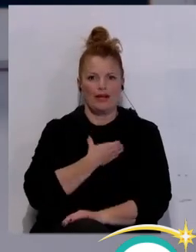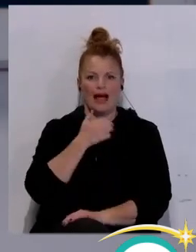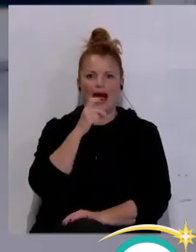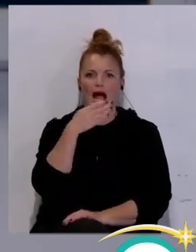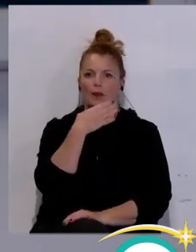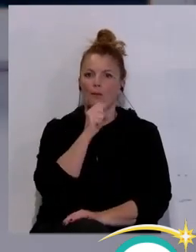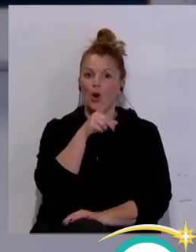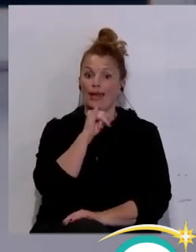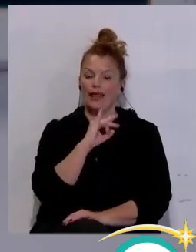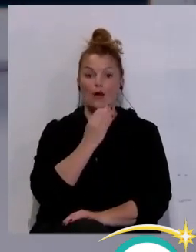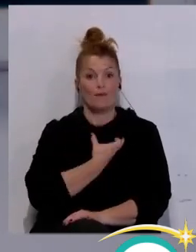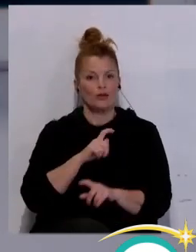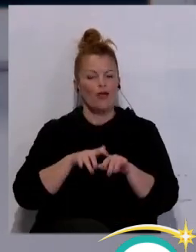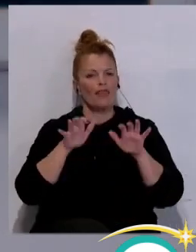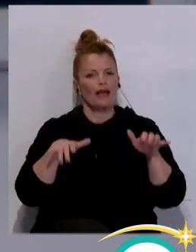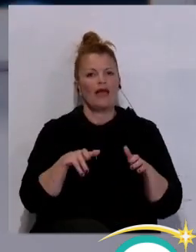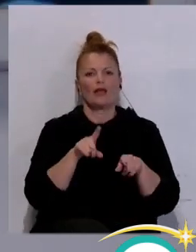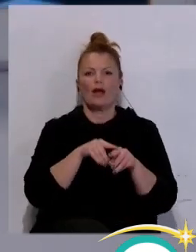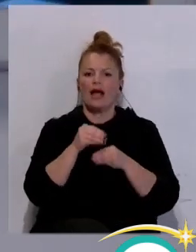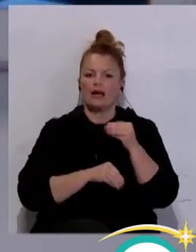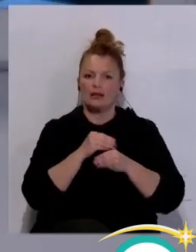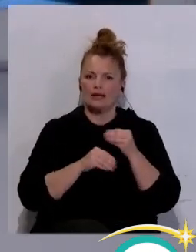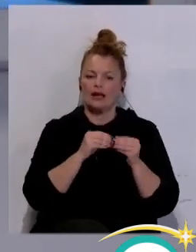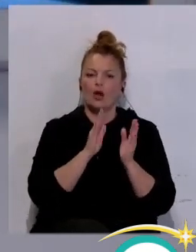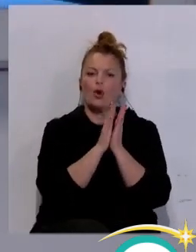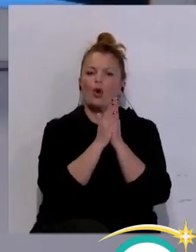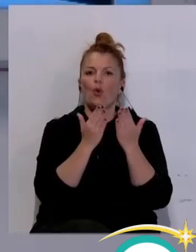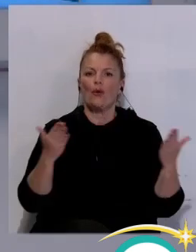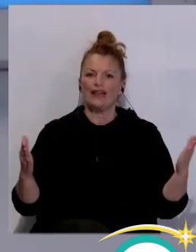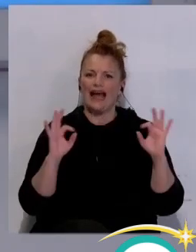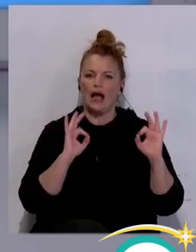ayuntamiento de Cádiz ha puesto en servicio la ludoteca municipal para estos días festivos el